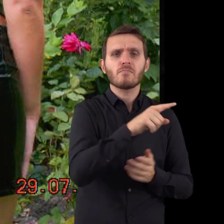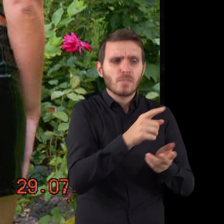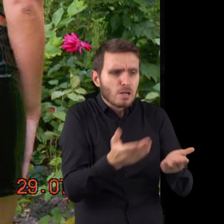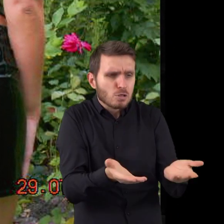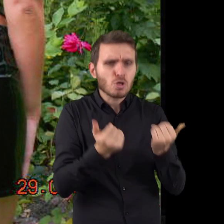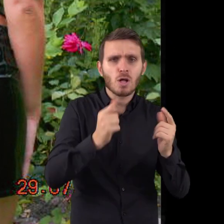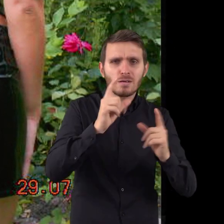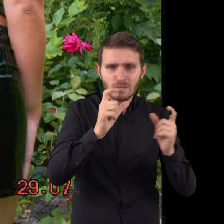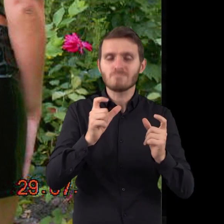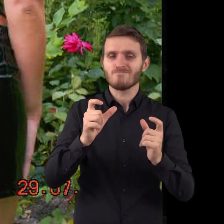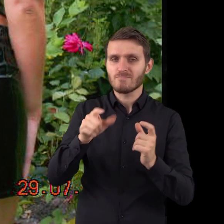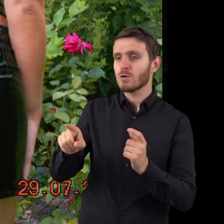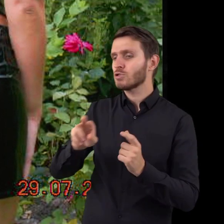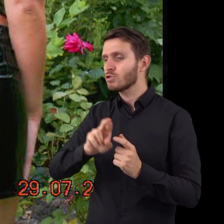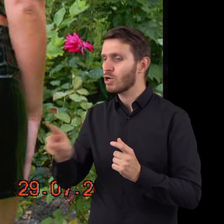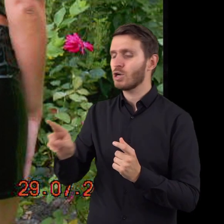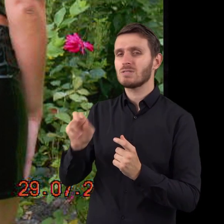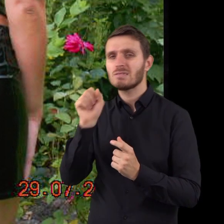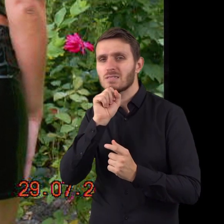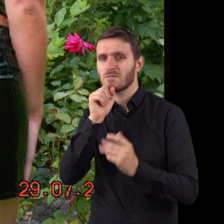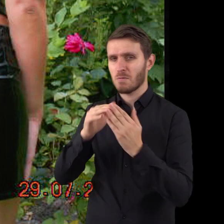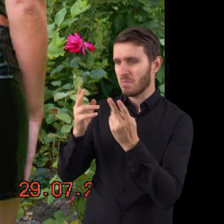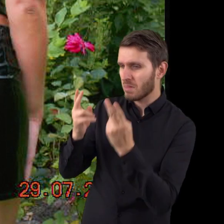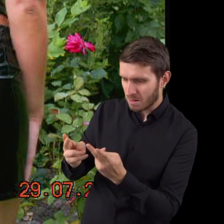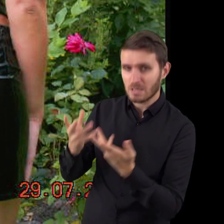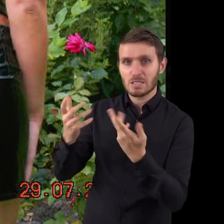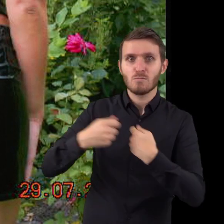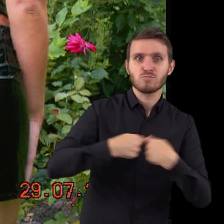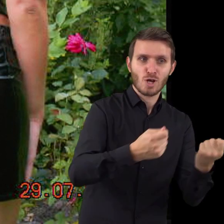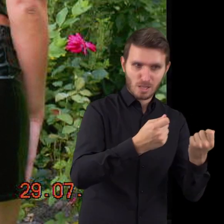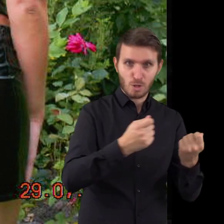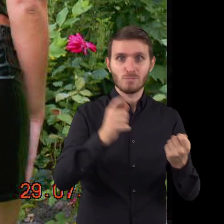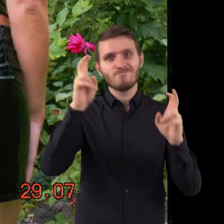które powstały w celu sprzedania jakiegoś konkretnego zwykle używanego przedmiotu.